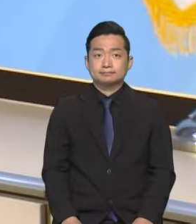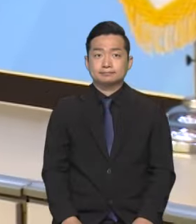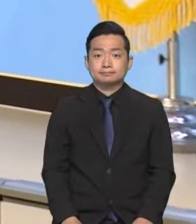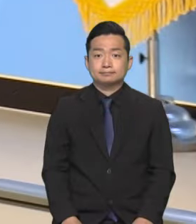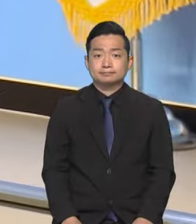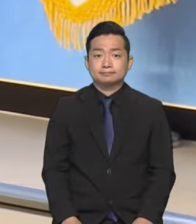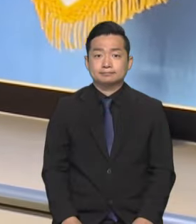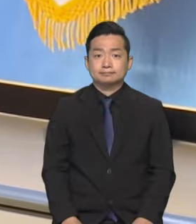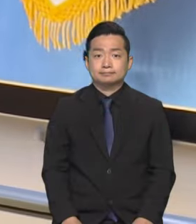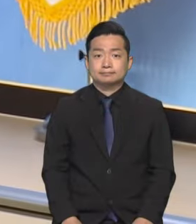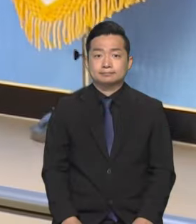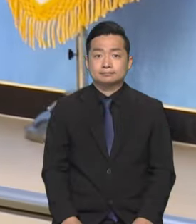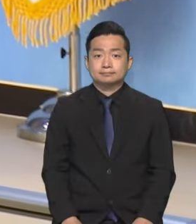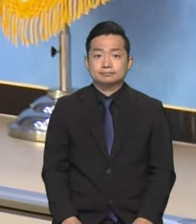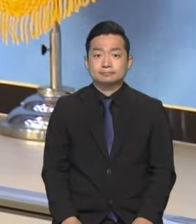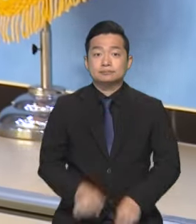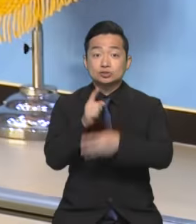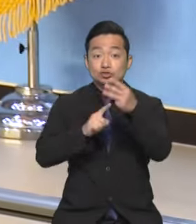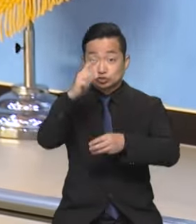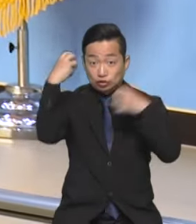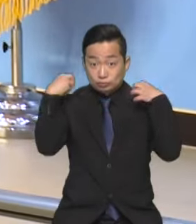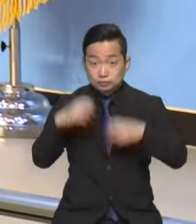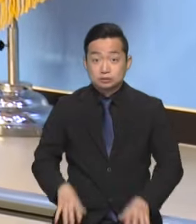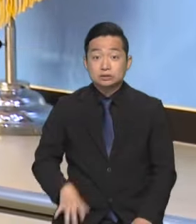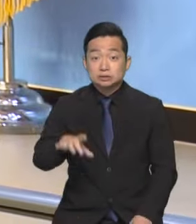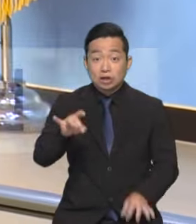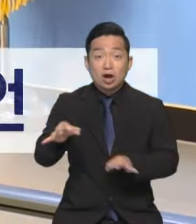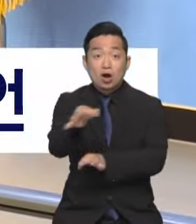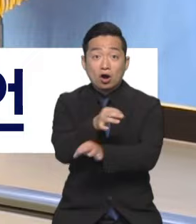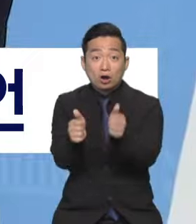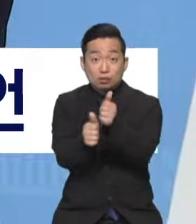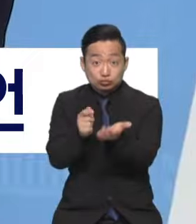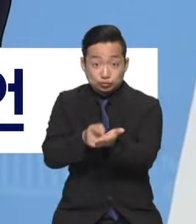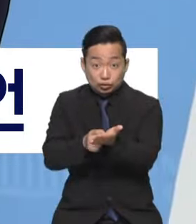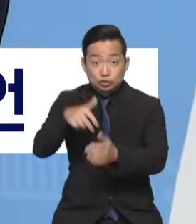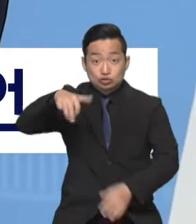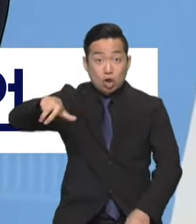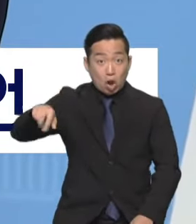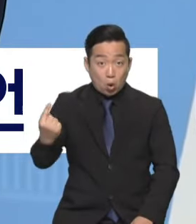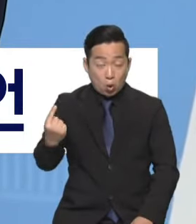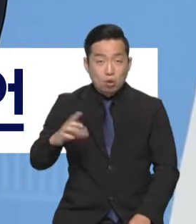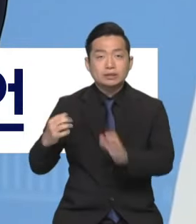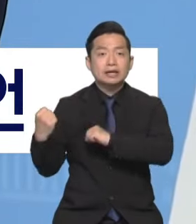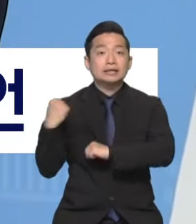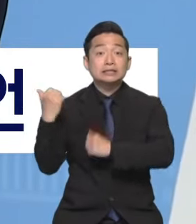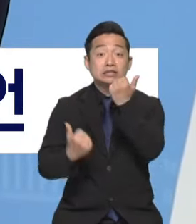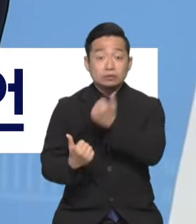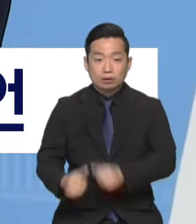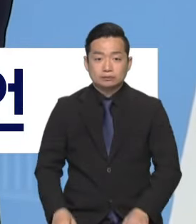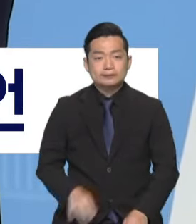(기자) 윤석열 정부 초대 경제부총리를 지낸 추경호 국민의힘 의원은 유능한 정책정당을 강조하며 원내대표 경선